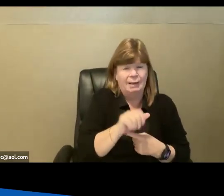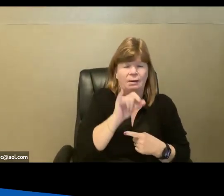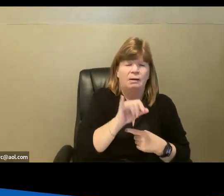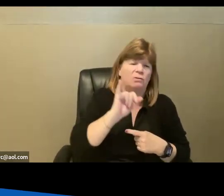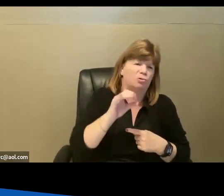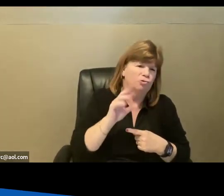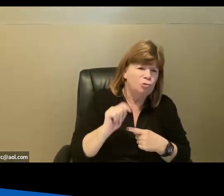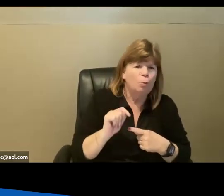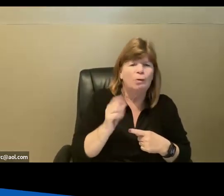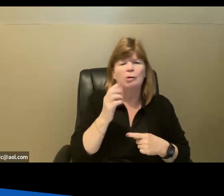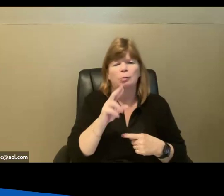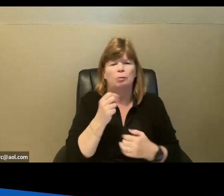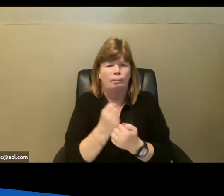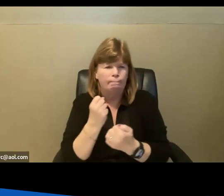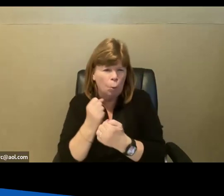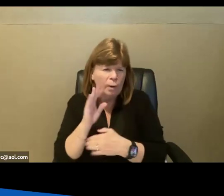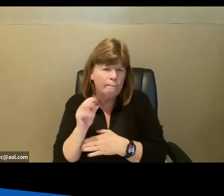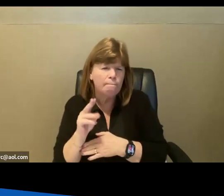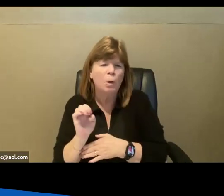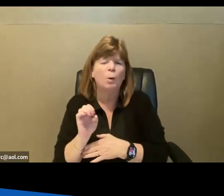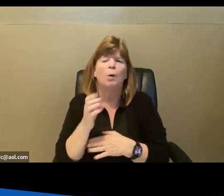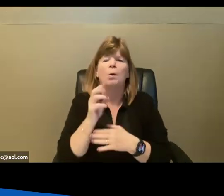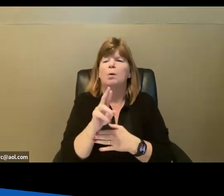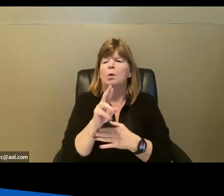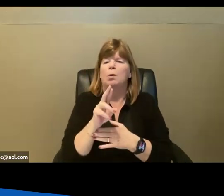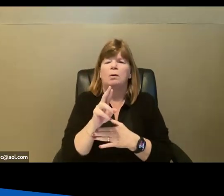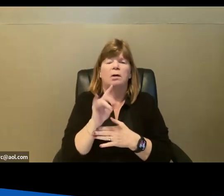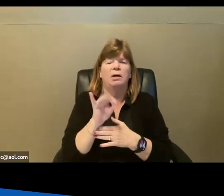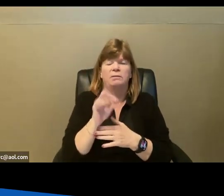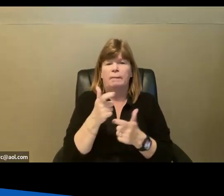si es un hueso de soporte o si es un gran trozo de hueso, probablemente